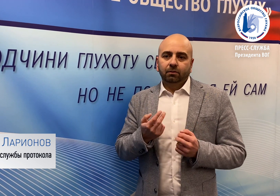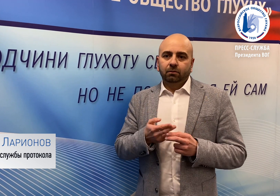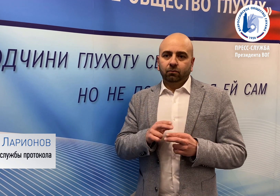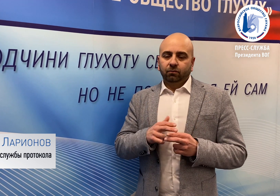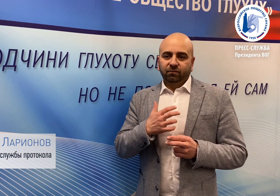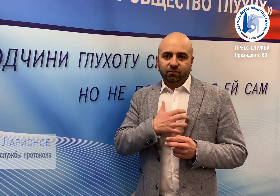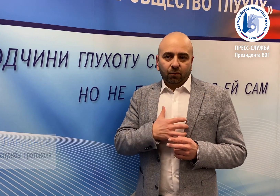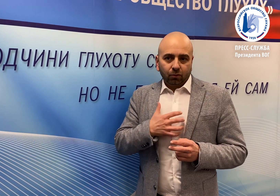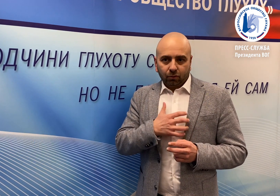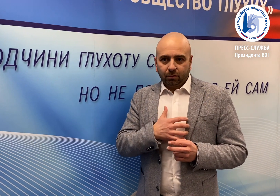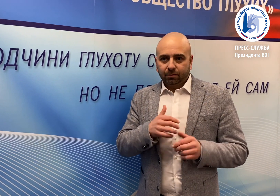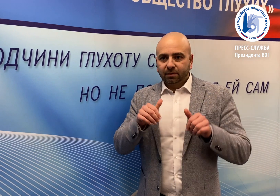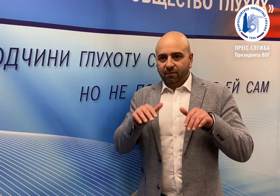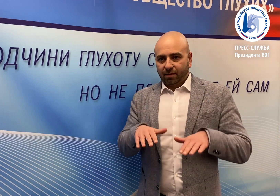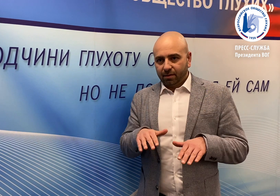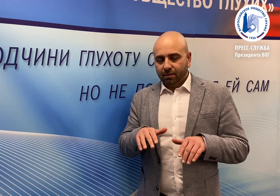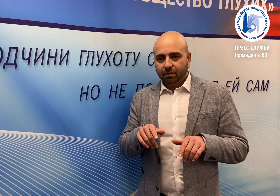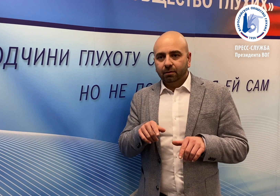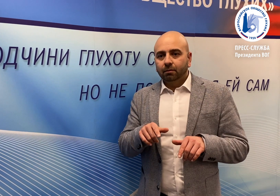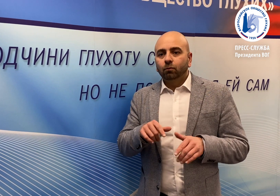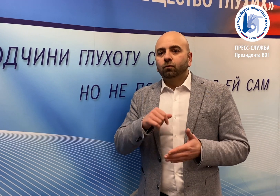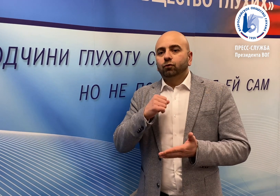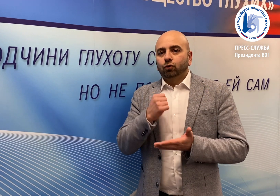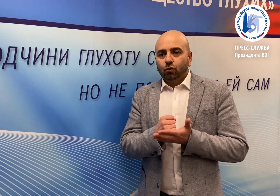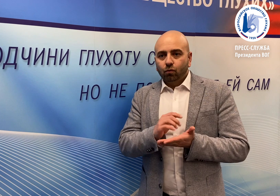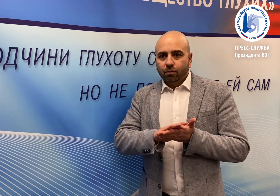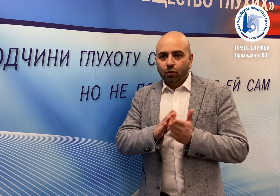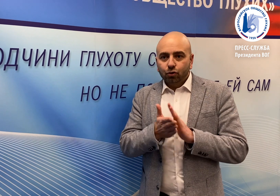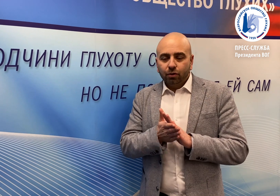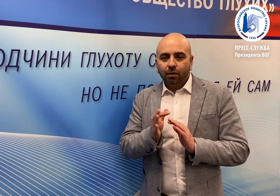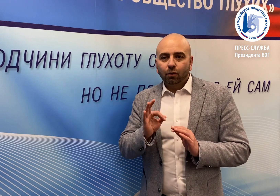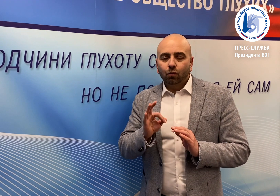очень важное постановление - утверждено Положение